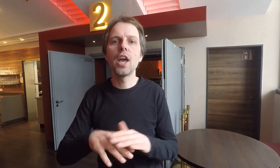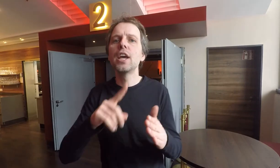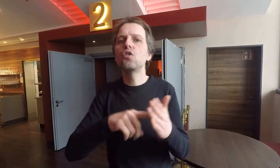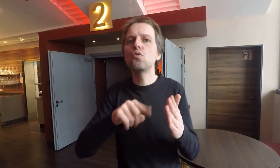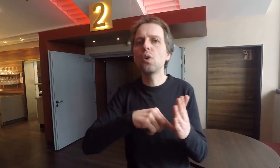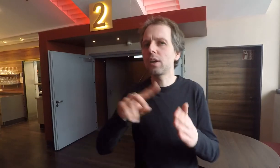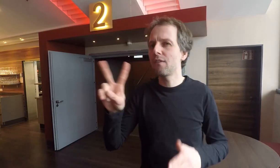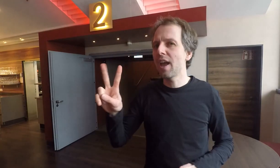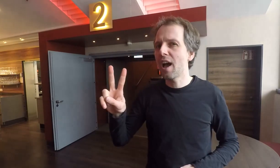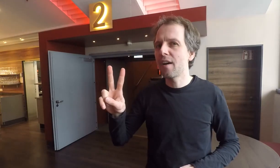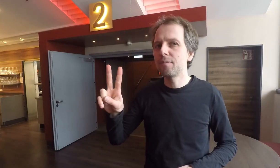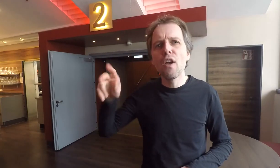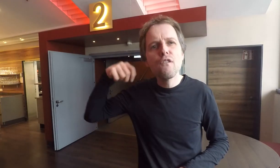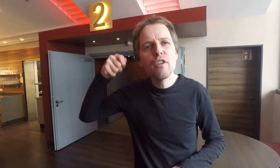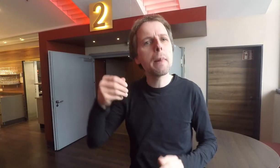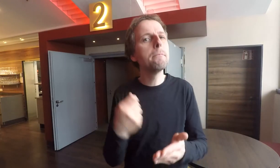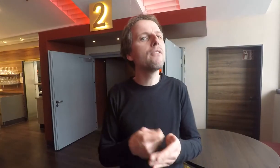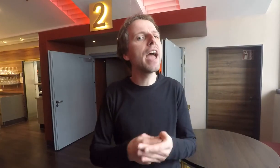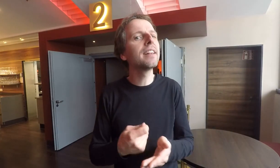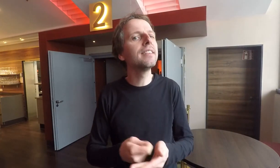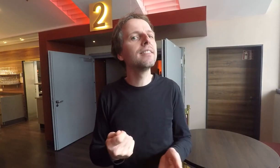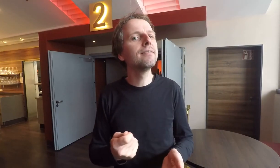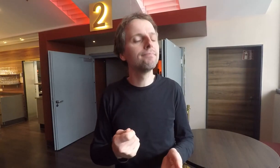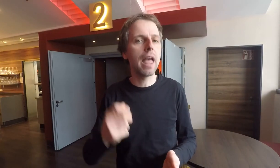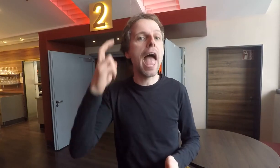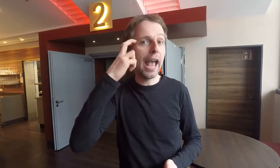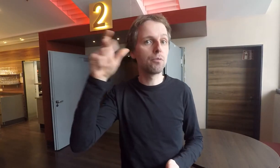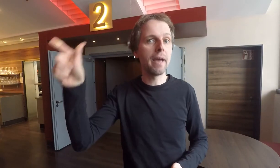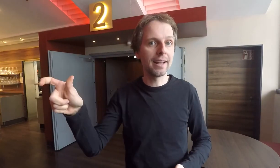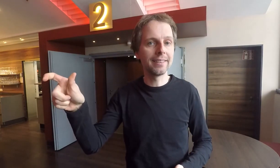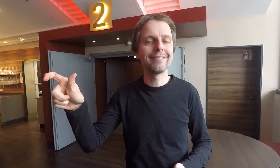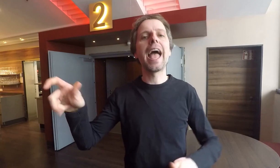Die Jury, die die Filme bewertet, sind Experten aus den Bereichen